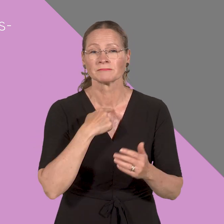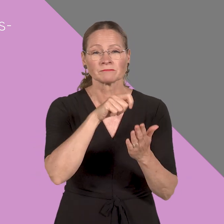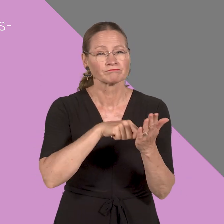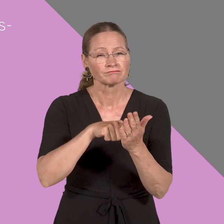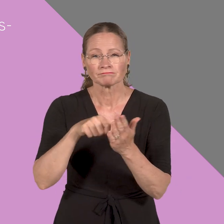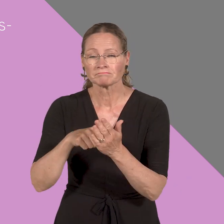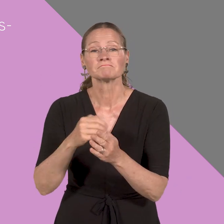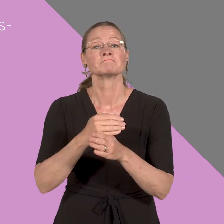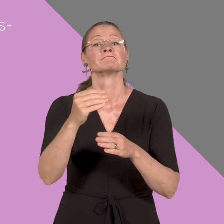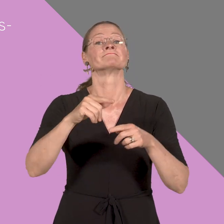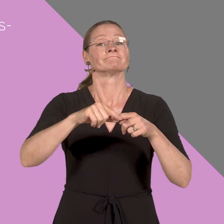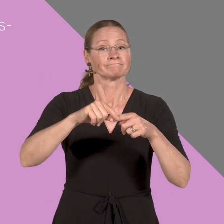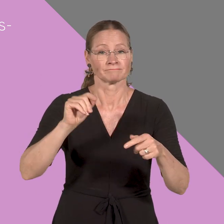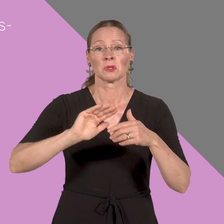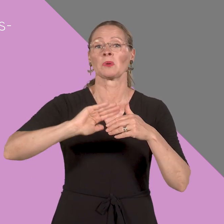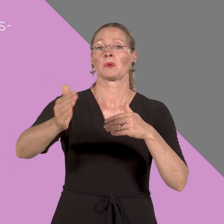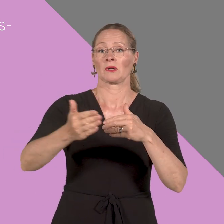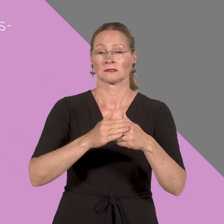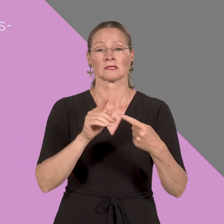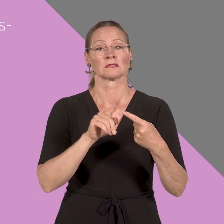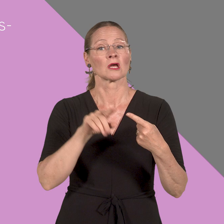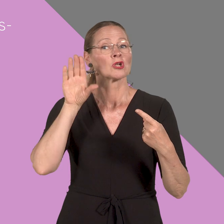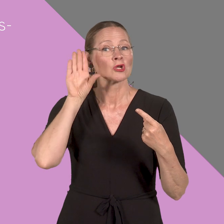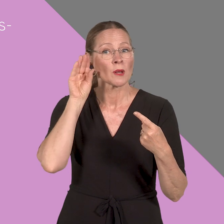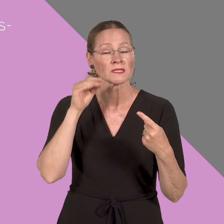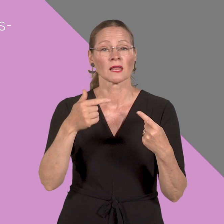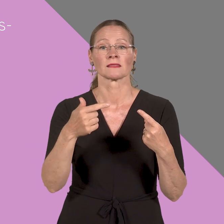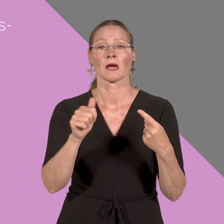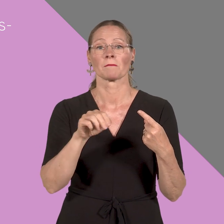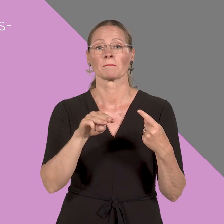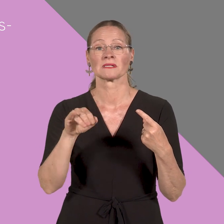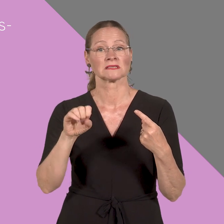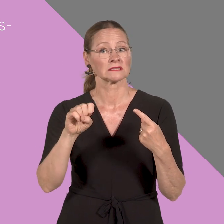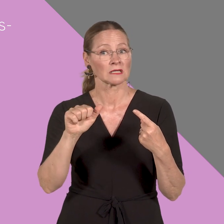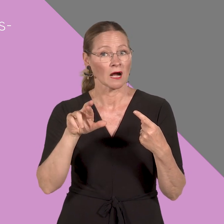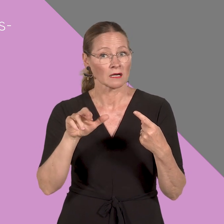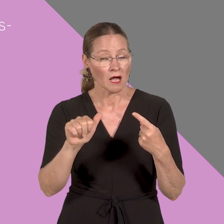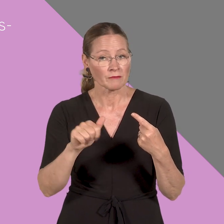Äänestyksen jälkeen hallitukseen valittiin uudestaan Ronja Tammisara -